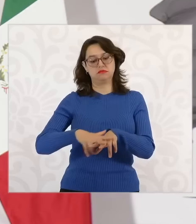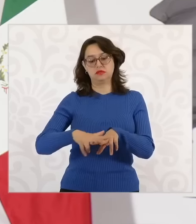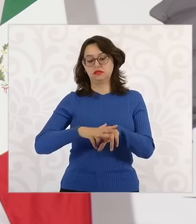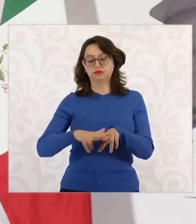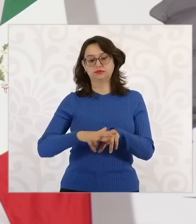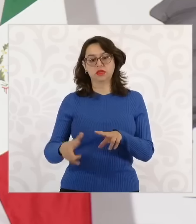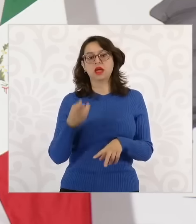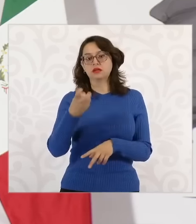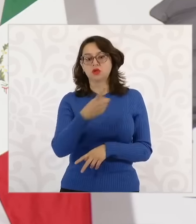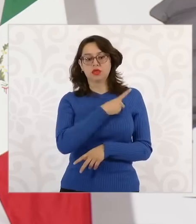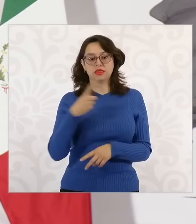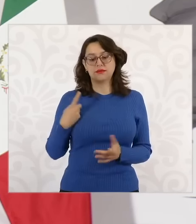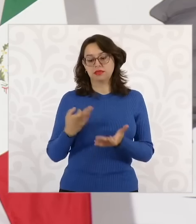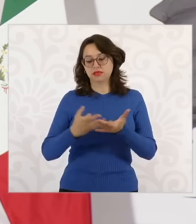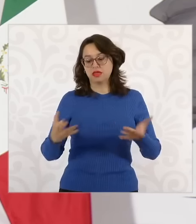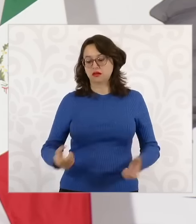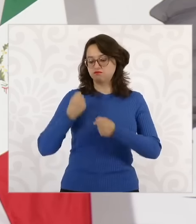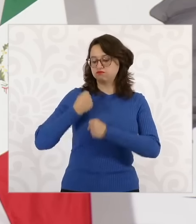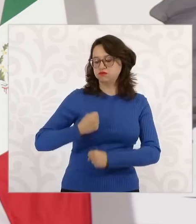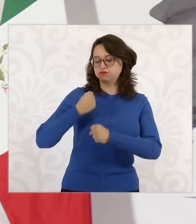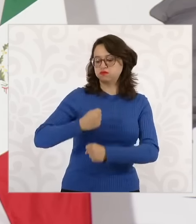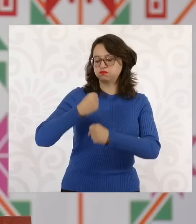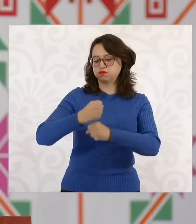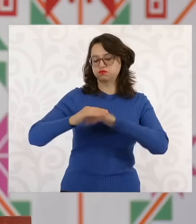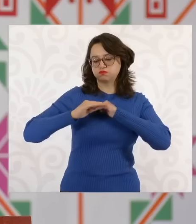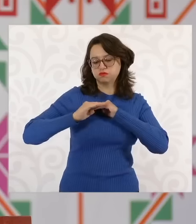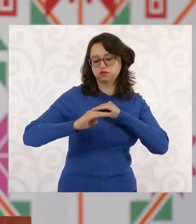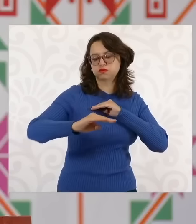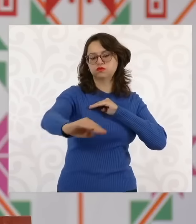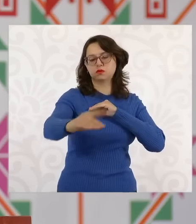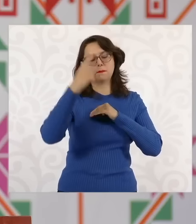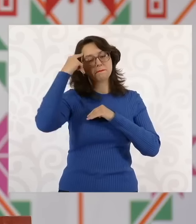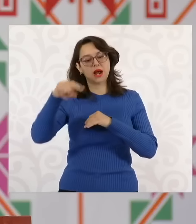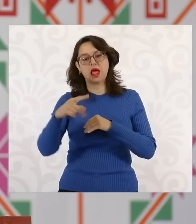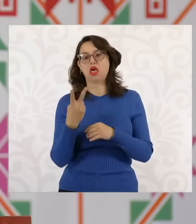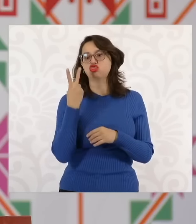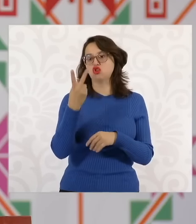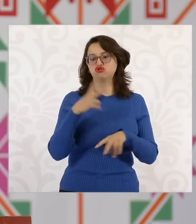de terraciar para que estructuralmente funcione monolíticamente ambas ambas plataformas. Estamos